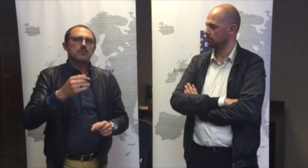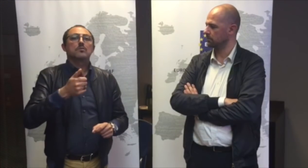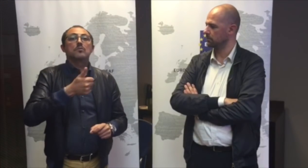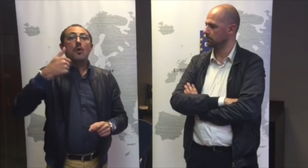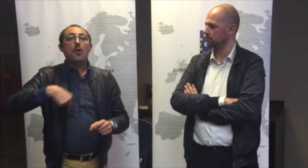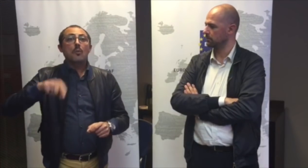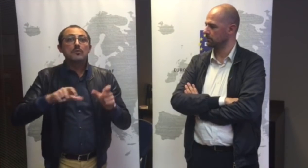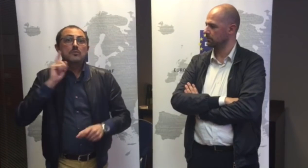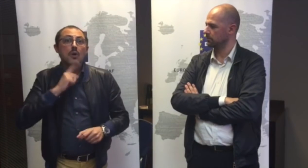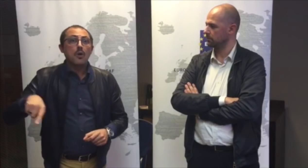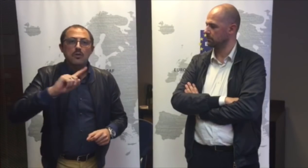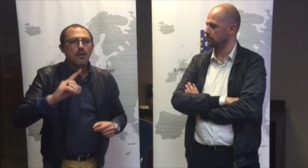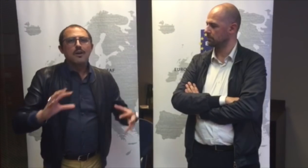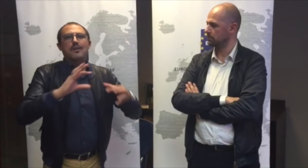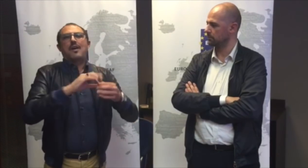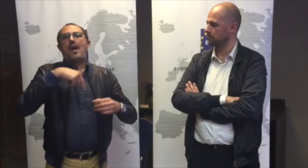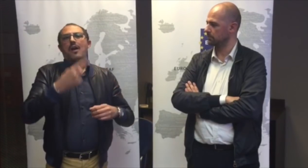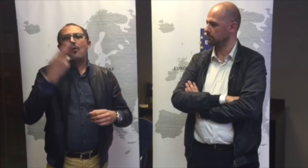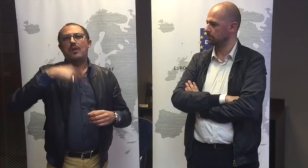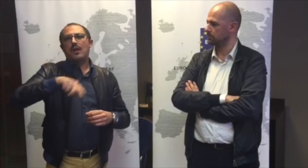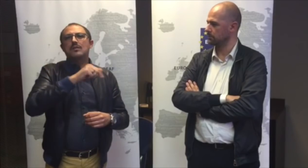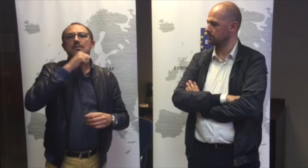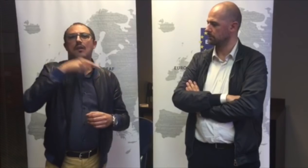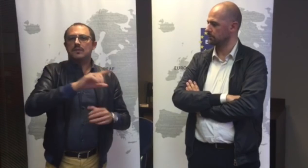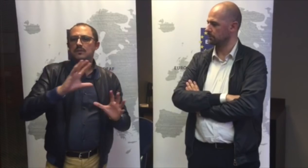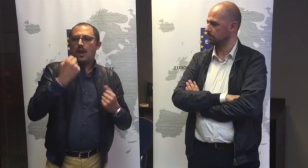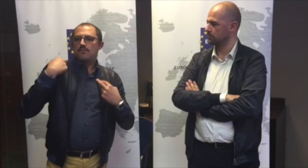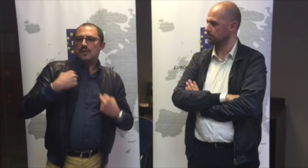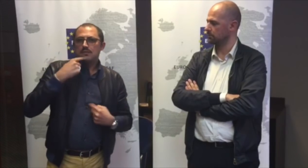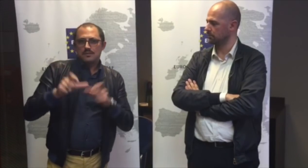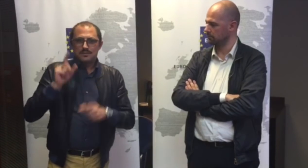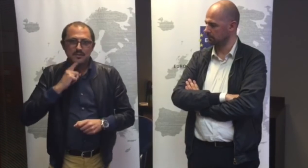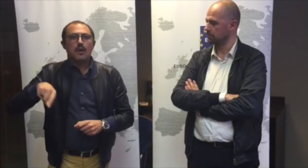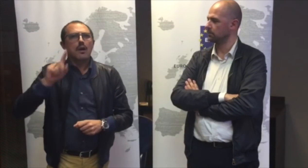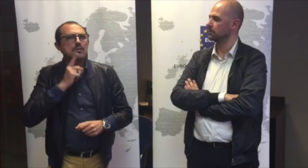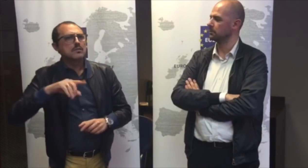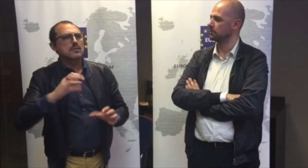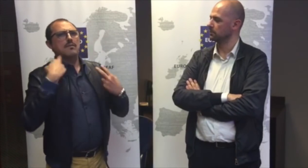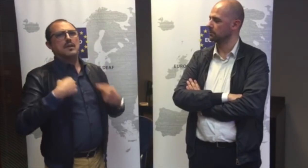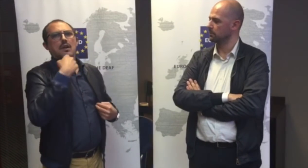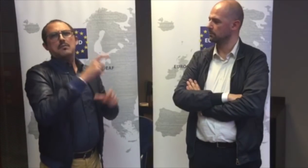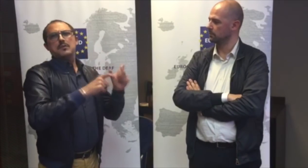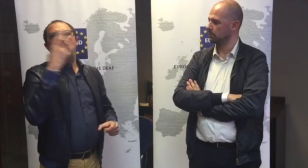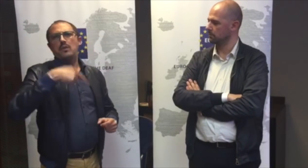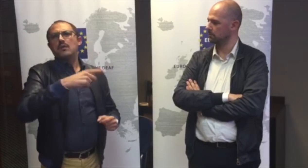non solo, anche le persone udenti che consentono di salvare le vite alle persone sorde, come lo fanno con quelle udenti